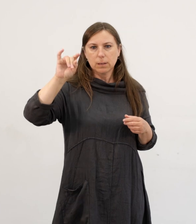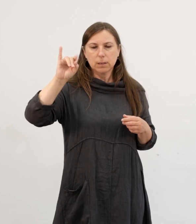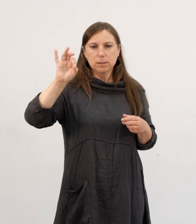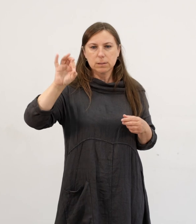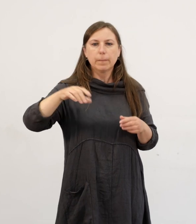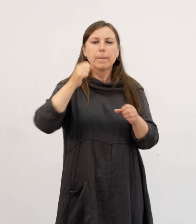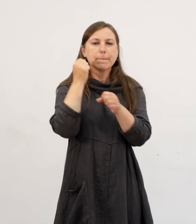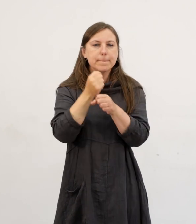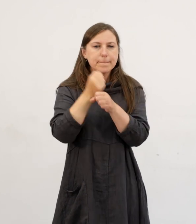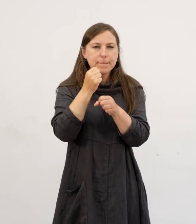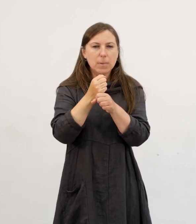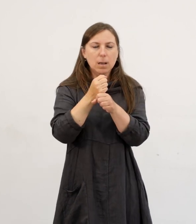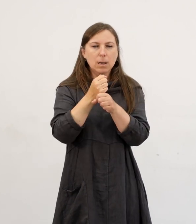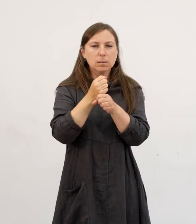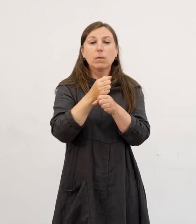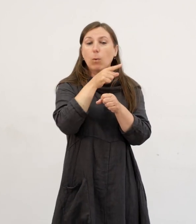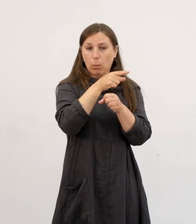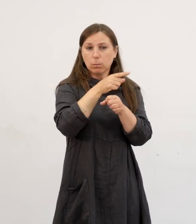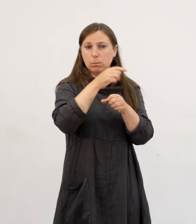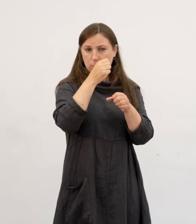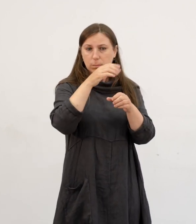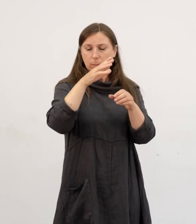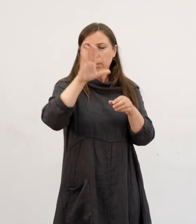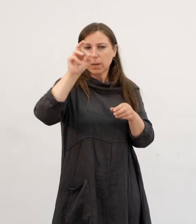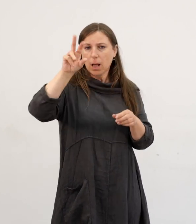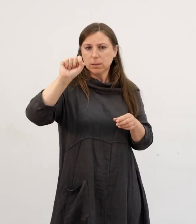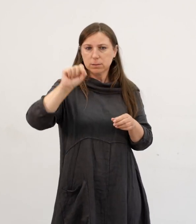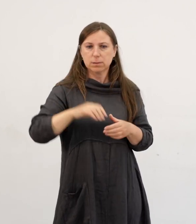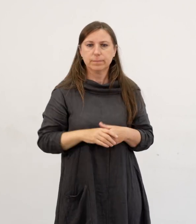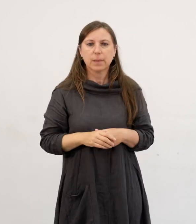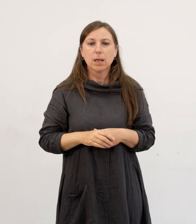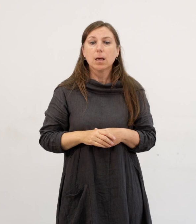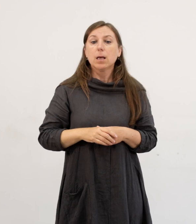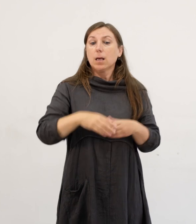symbol funkcji hetmańskiej. Branicki najpierw był hetmanem polnym